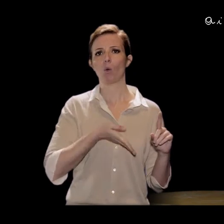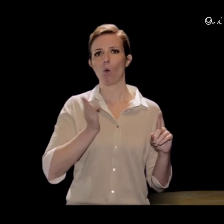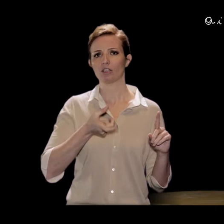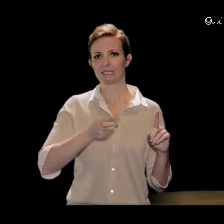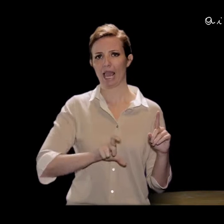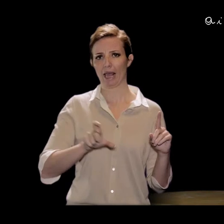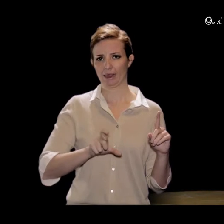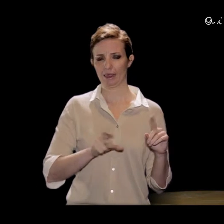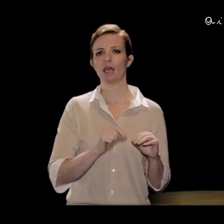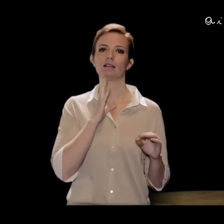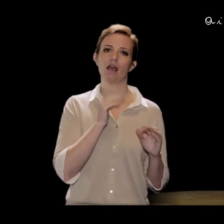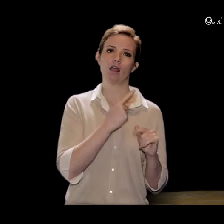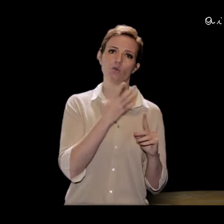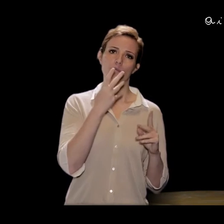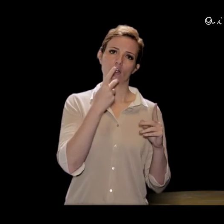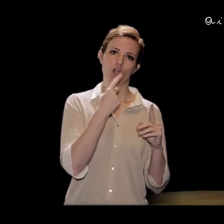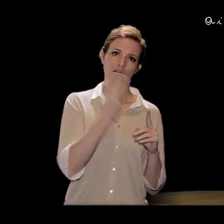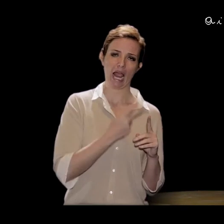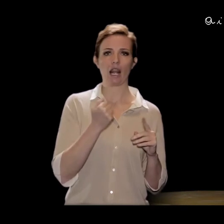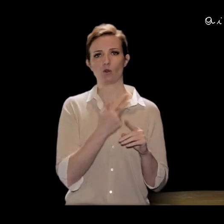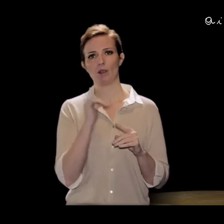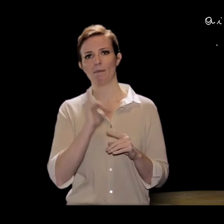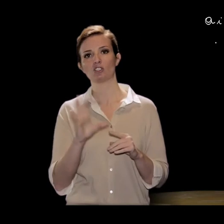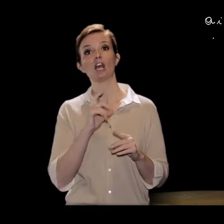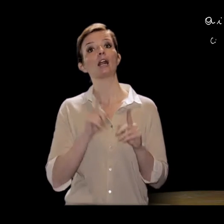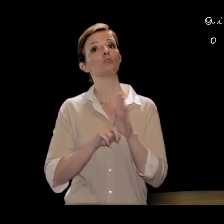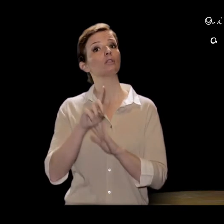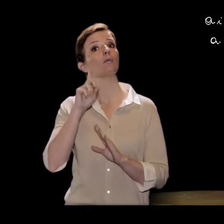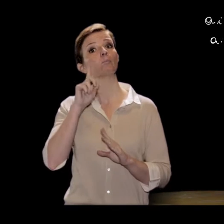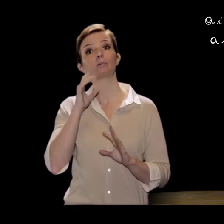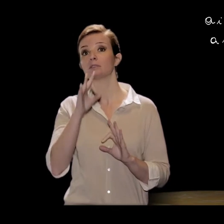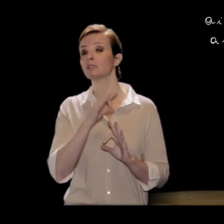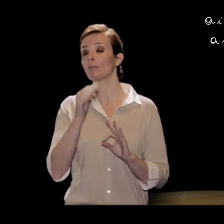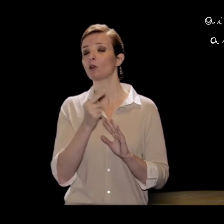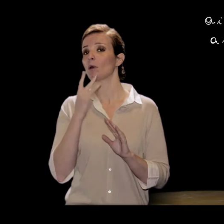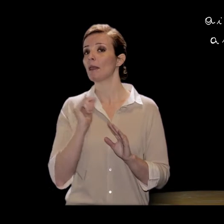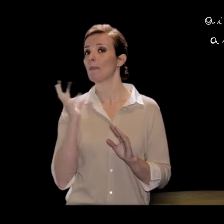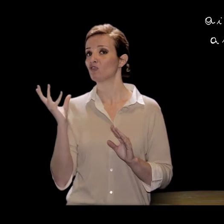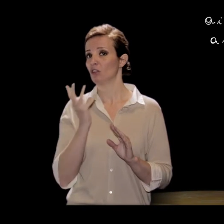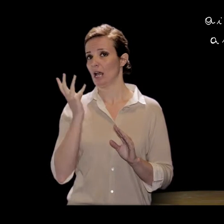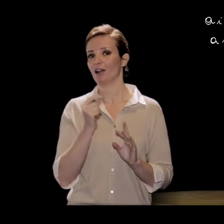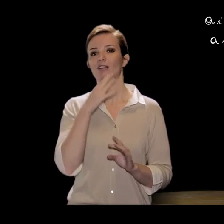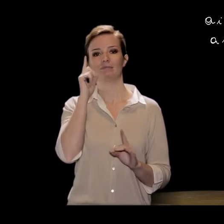In questo caso il risultato è comunque un numero immaginario. Facciamo un esempio.